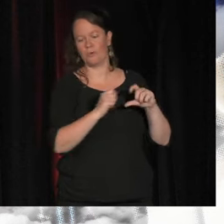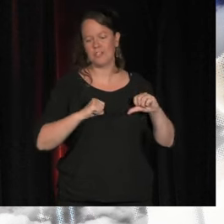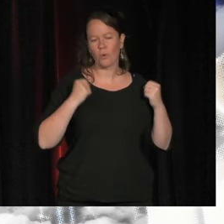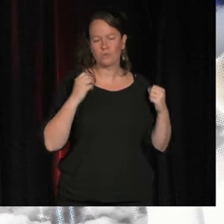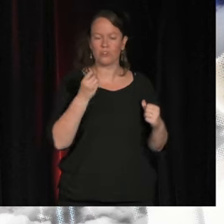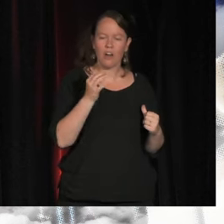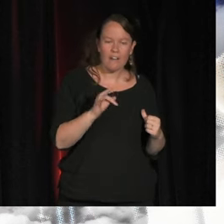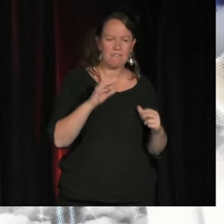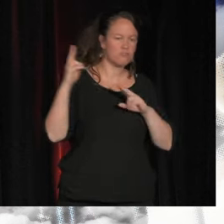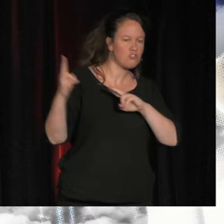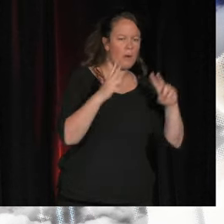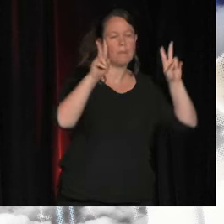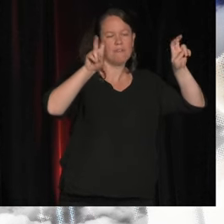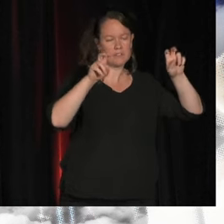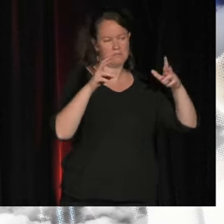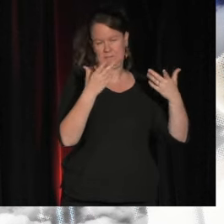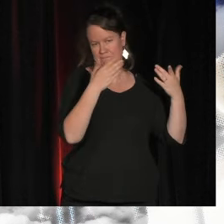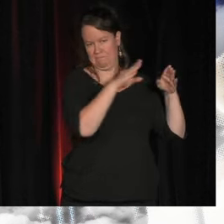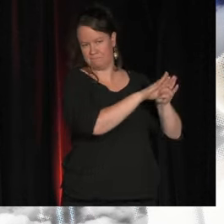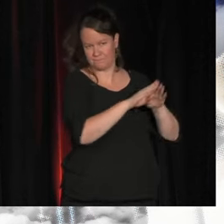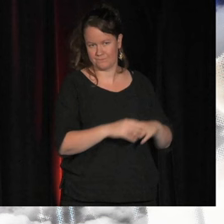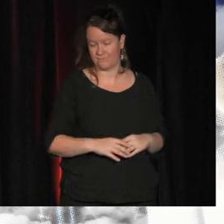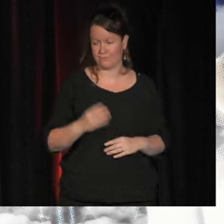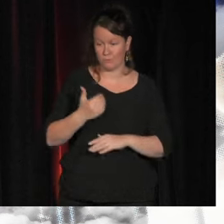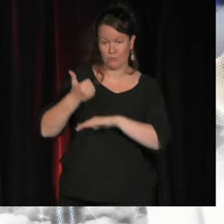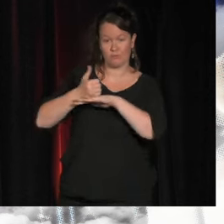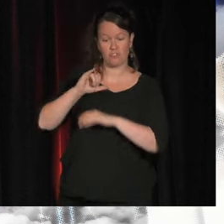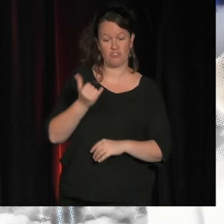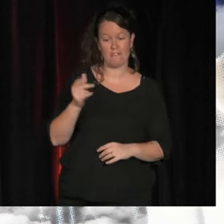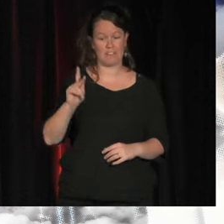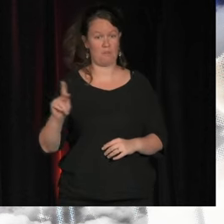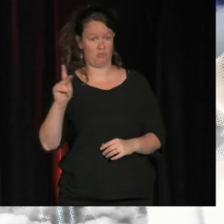On ne l'a pas dit, mais le visage d'Overwatch qui était Jeff Kaplan, lui, est parti en 2021. Il est parti.